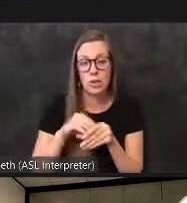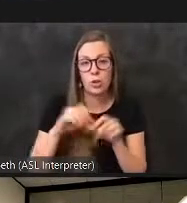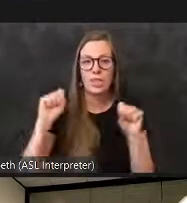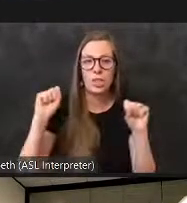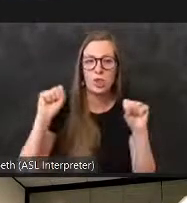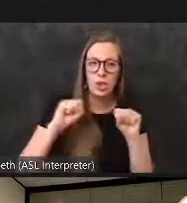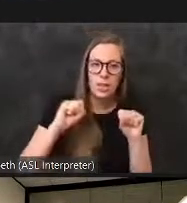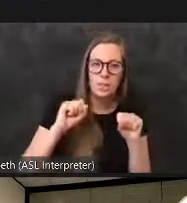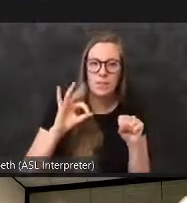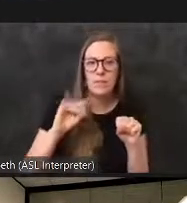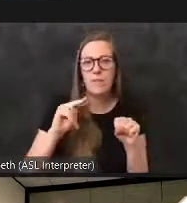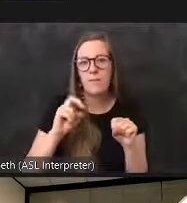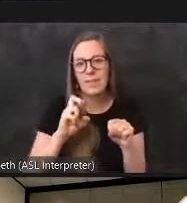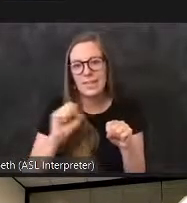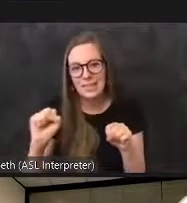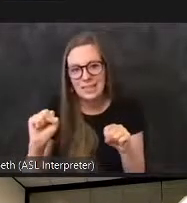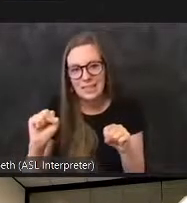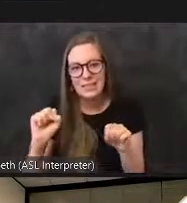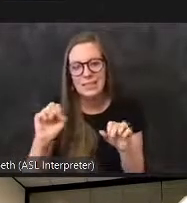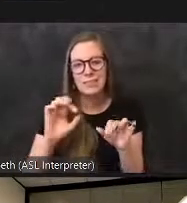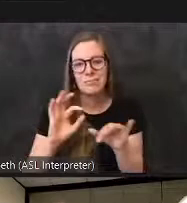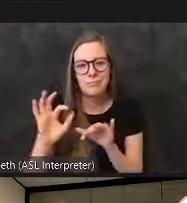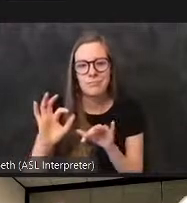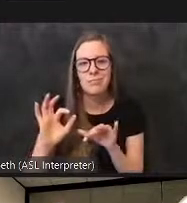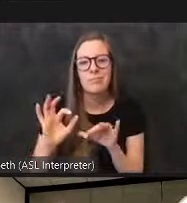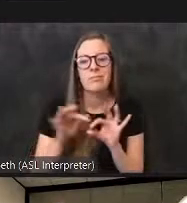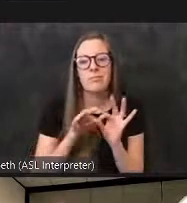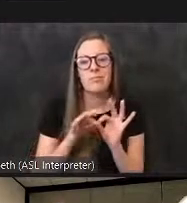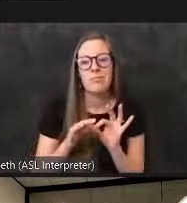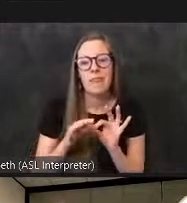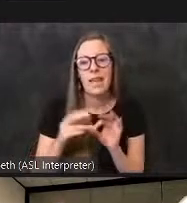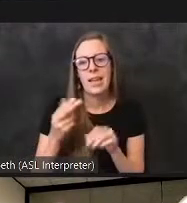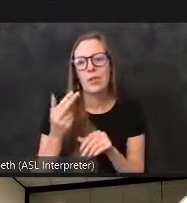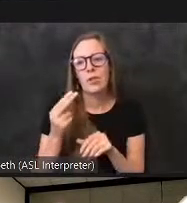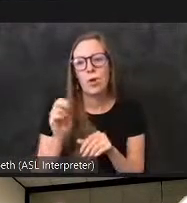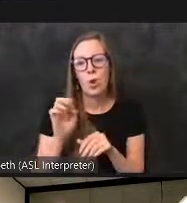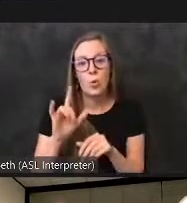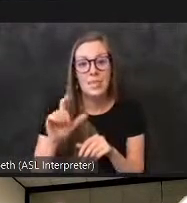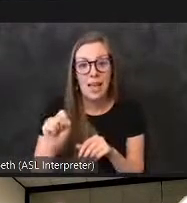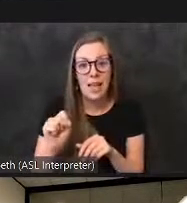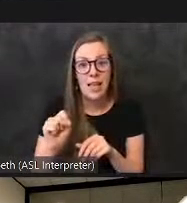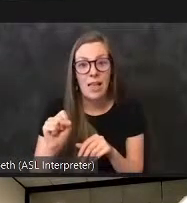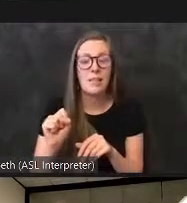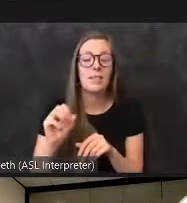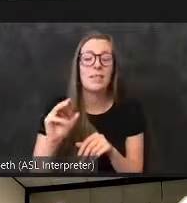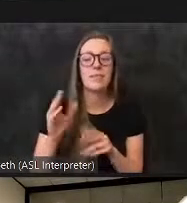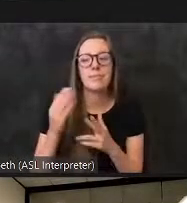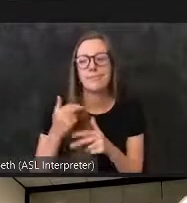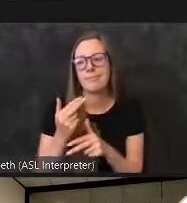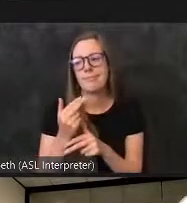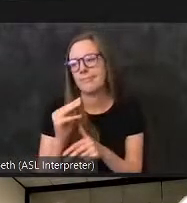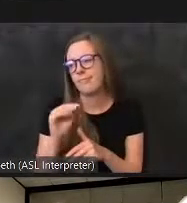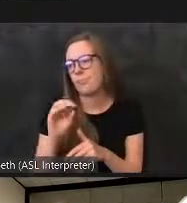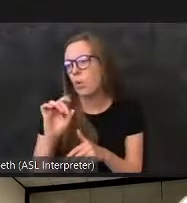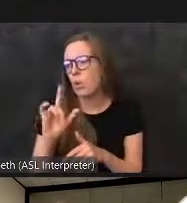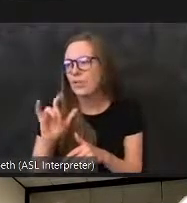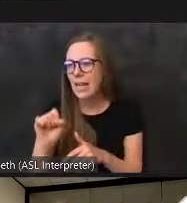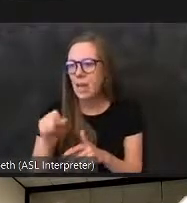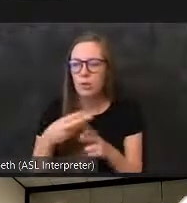inconsiente o gimnasios o estudio de condición física de hoteles, moteles o.